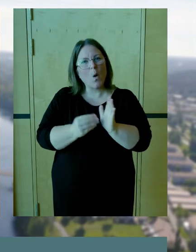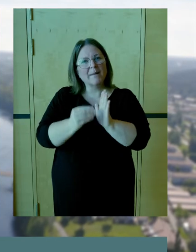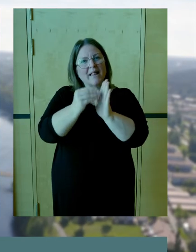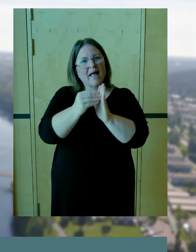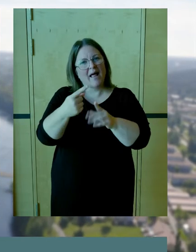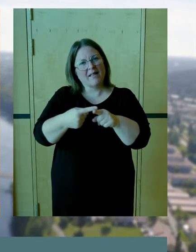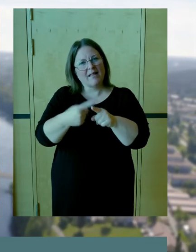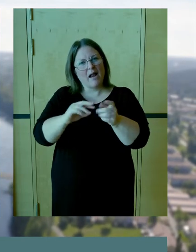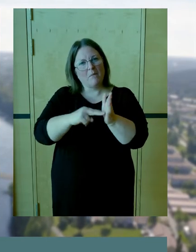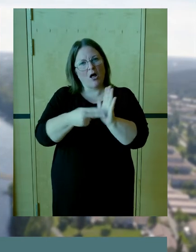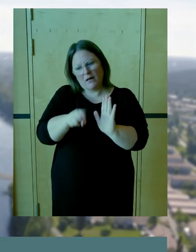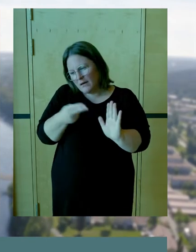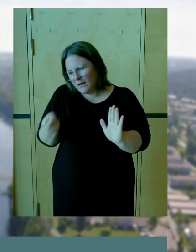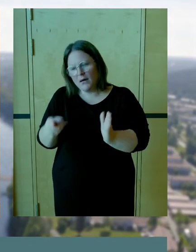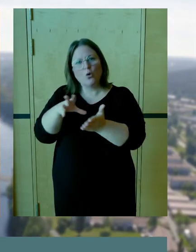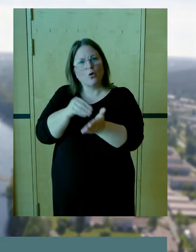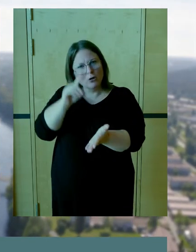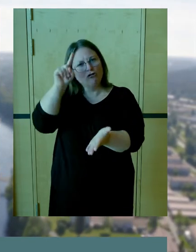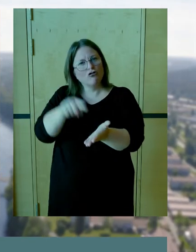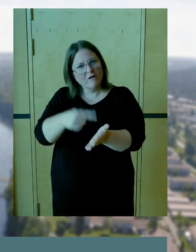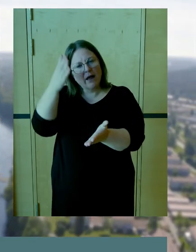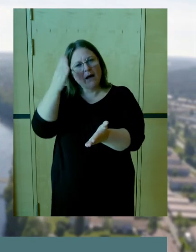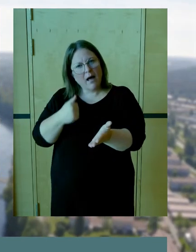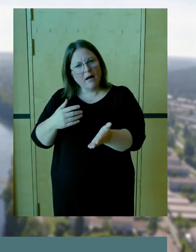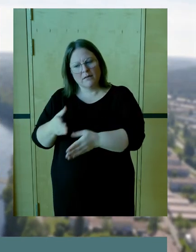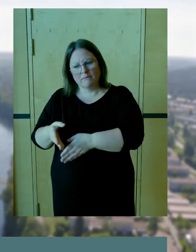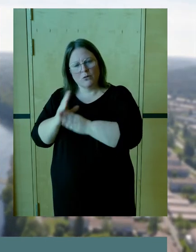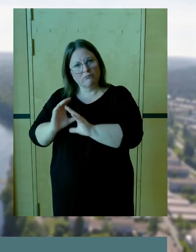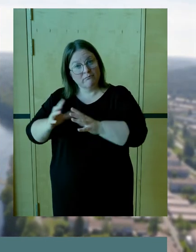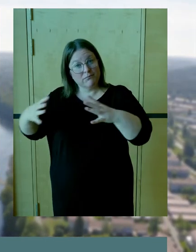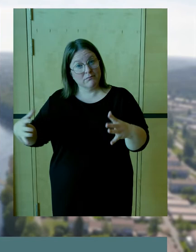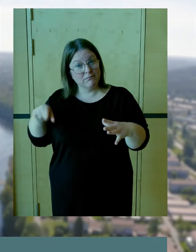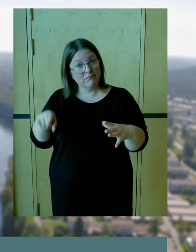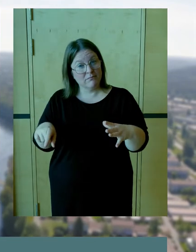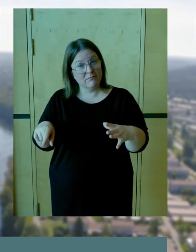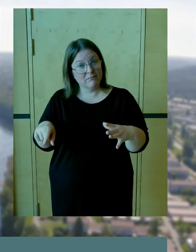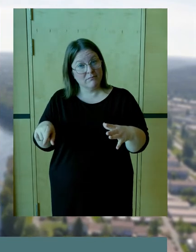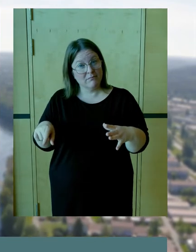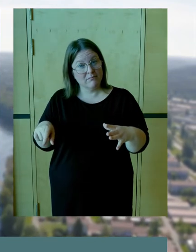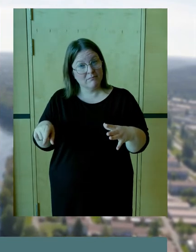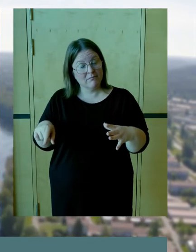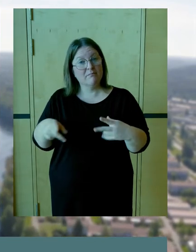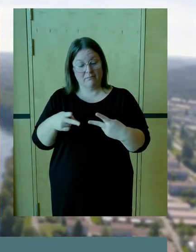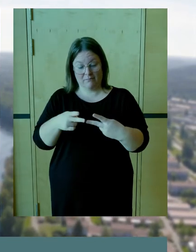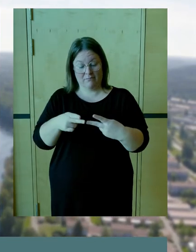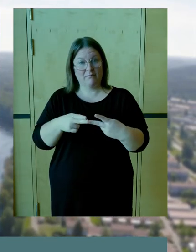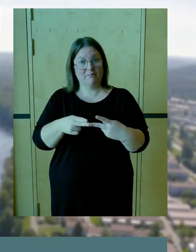Möjliggöra en framtida utvecklingen av ord om spån Och Det är vi också Helt överens om alla partier